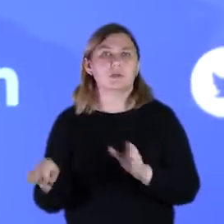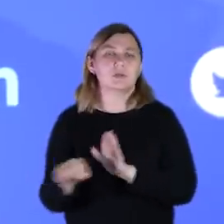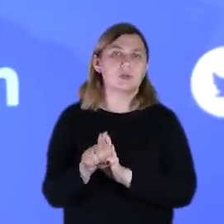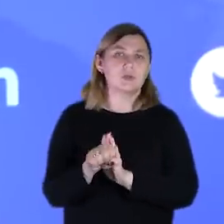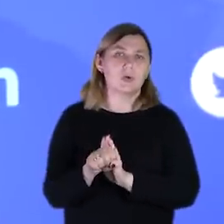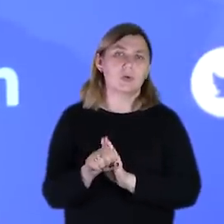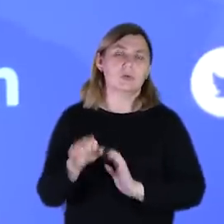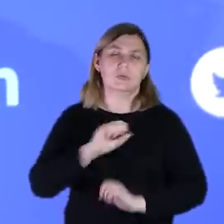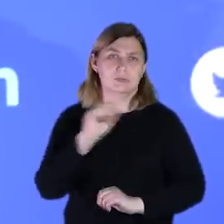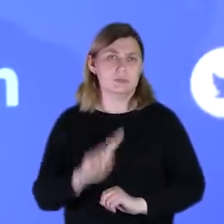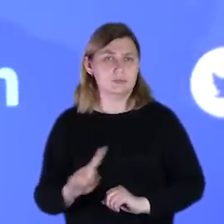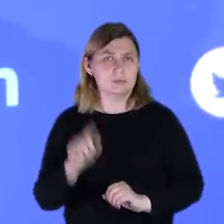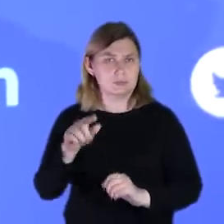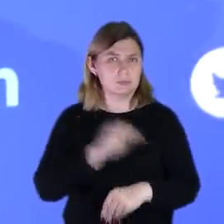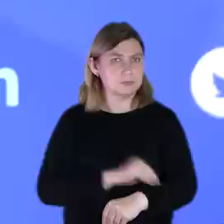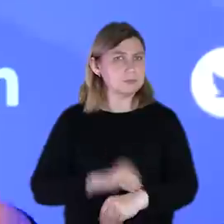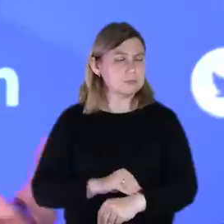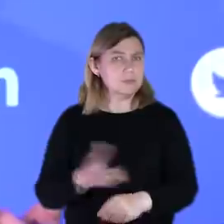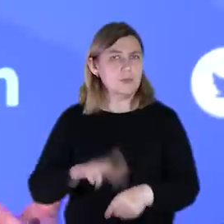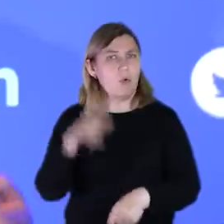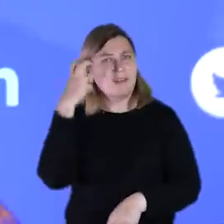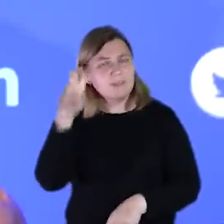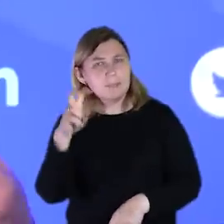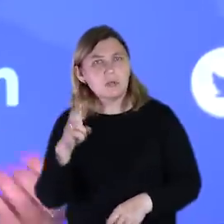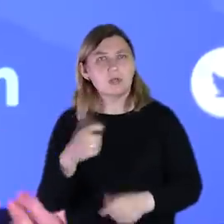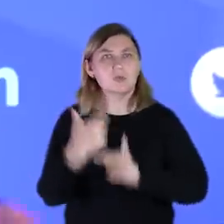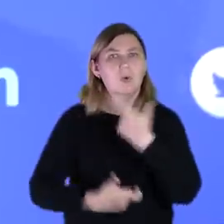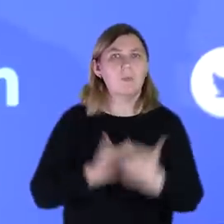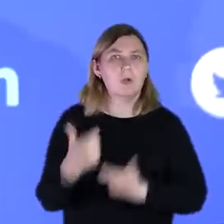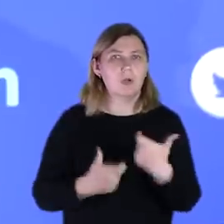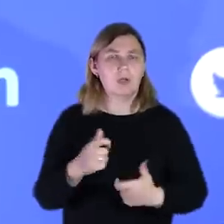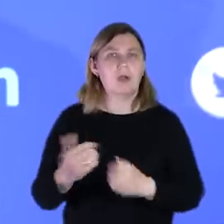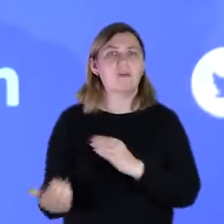odwołaniem się aż do takich metod, które wymyślono i zastosowano z naszej wschodniej